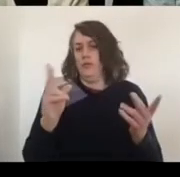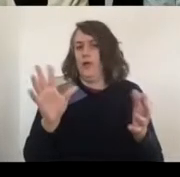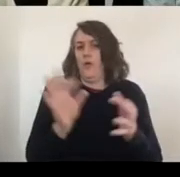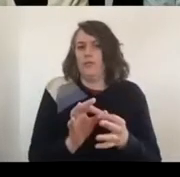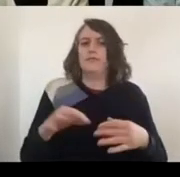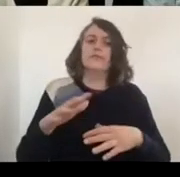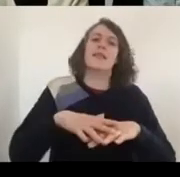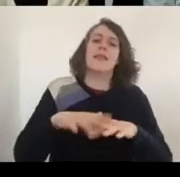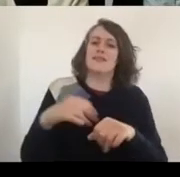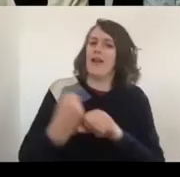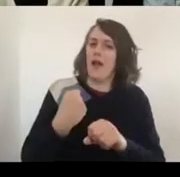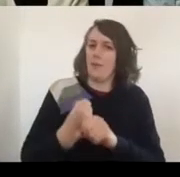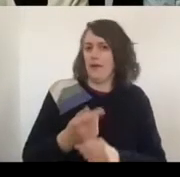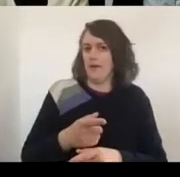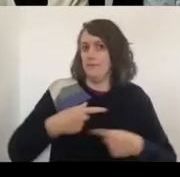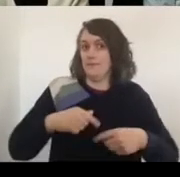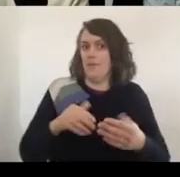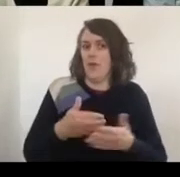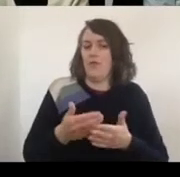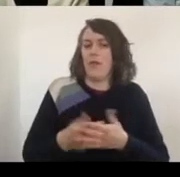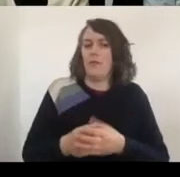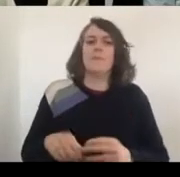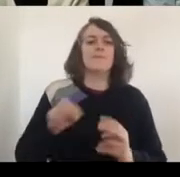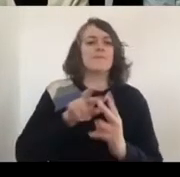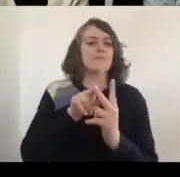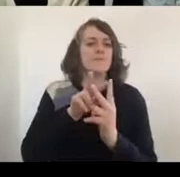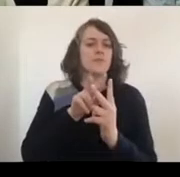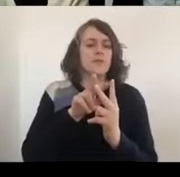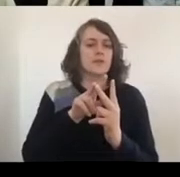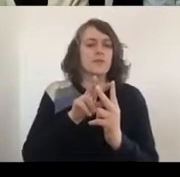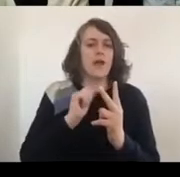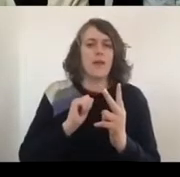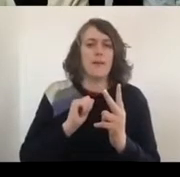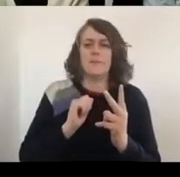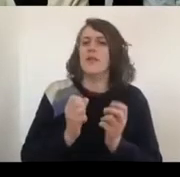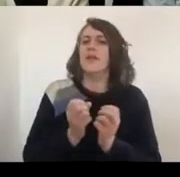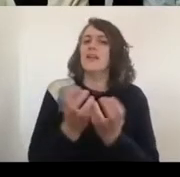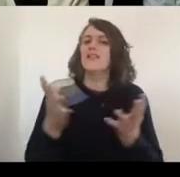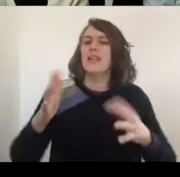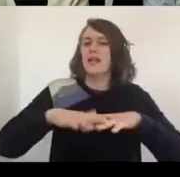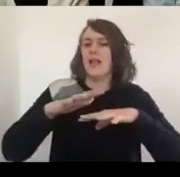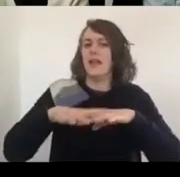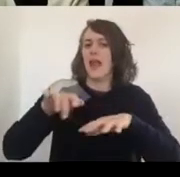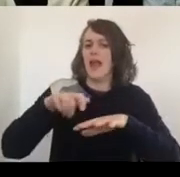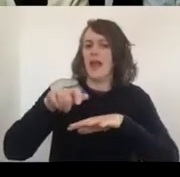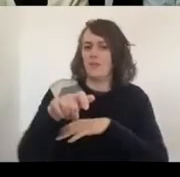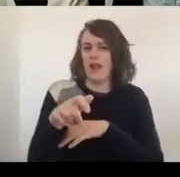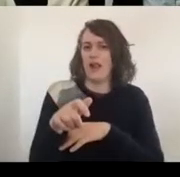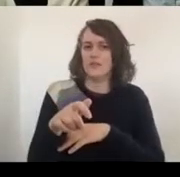haben zwei Dinge unter dem Dach von QueerNet Rheinland-Pfalz, das klassische Netzwerkarbeit